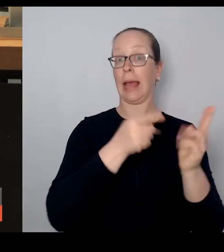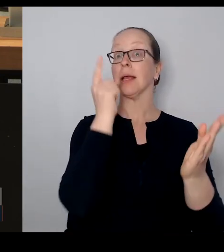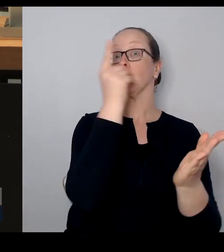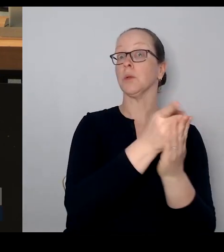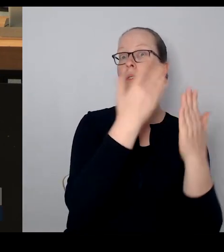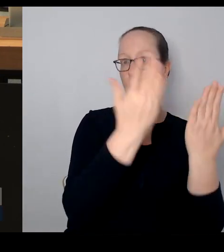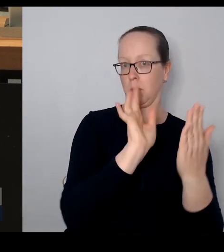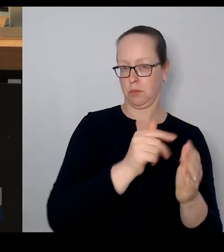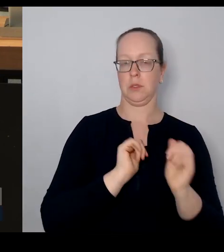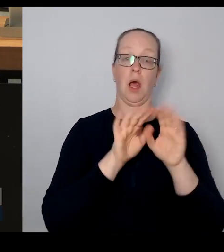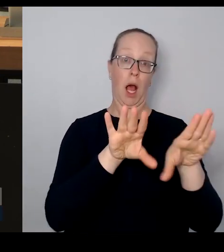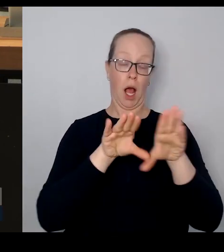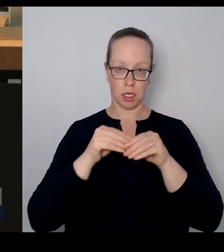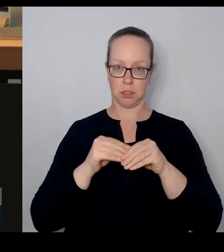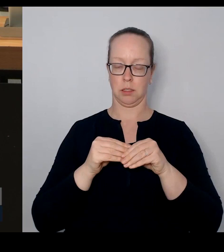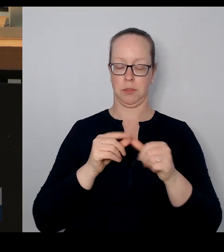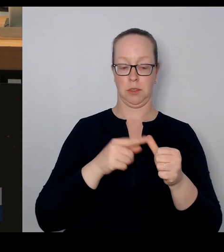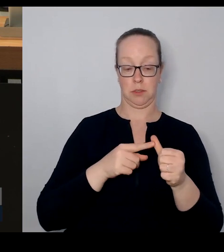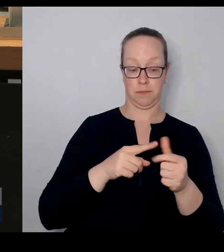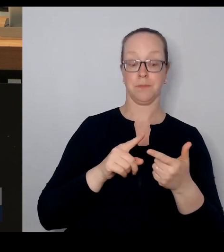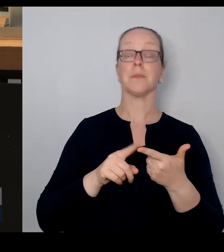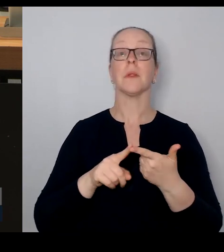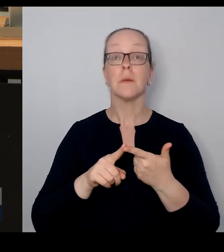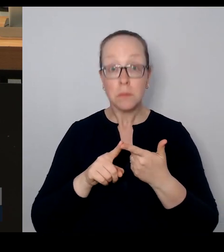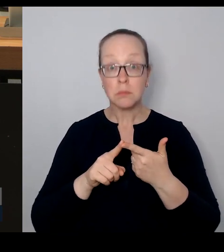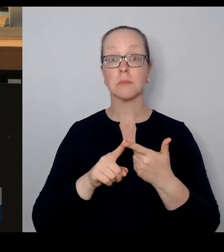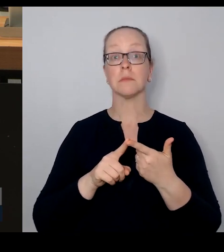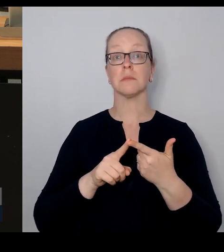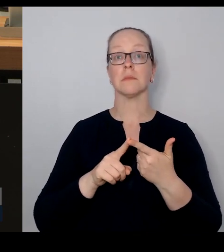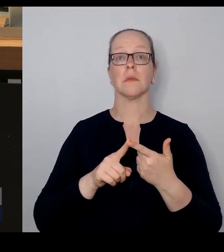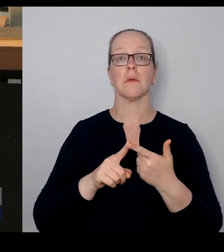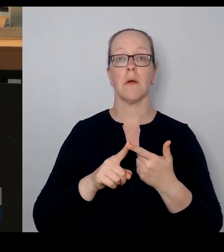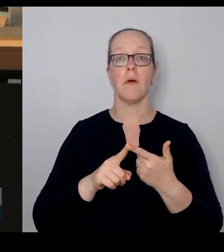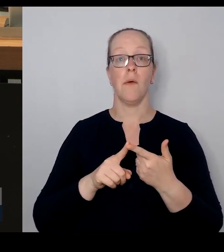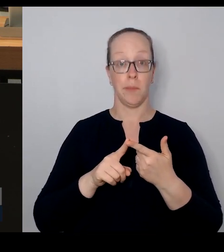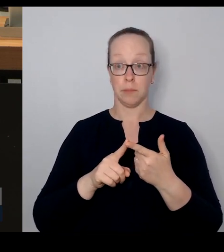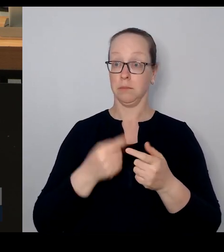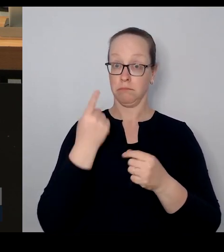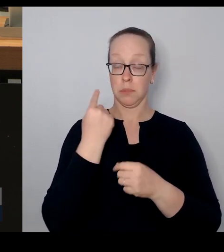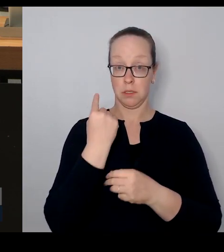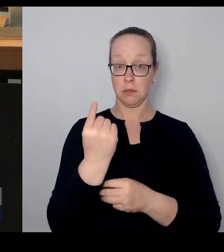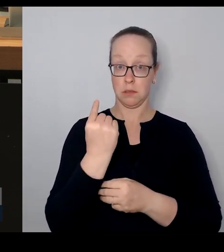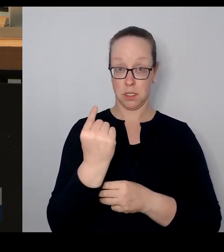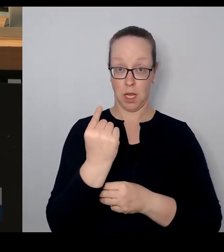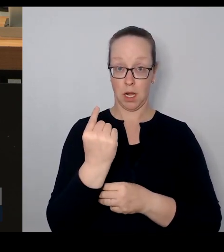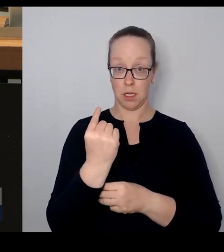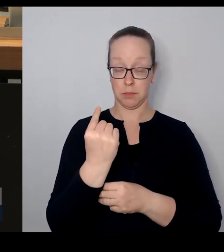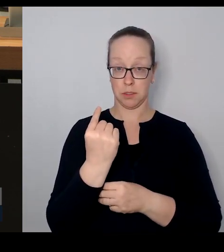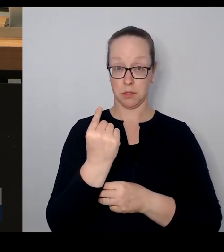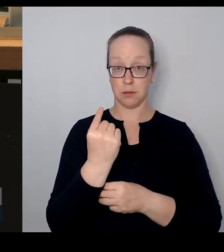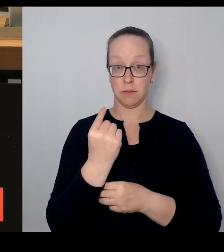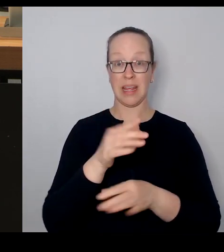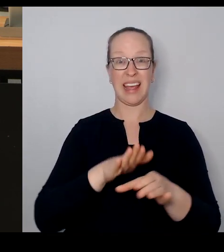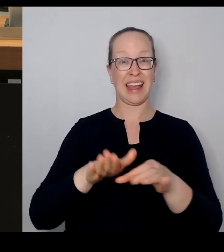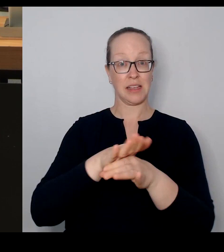ausgerechnet jener Partei, die dieses Ressort führt und sagt Applaus! Super, dass wir die Busse hier ausbremsen.